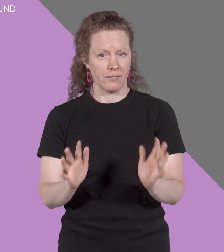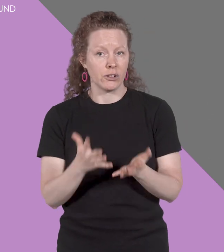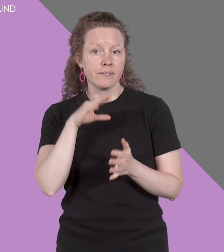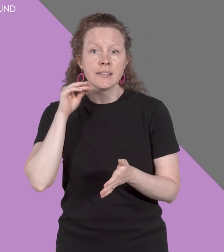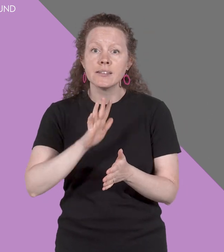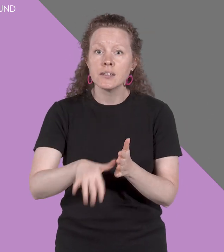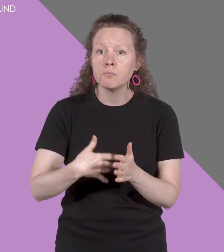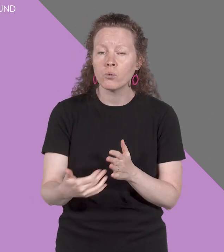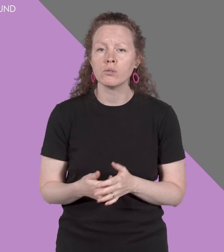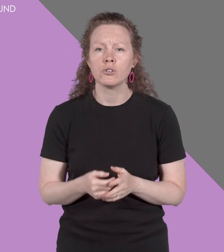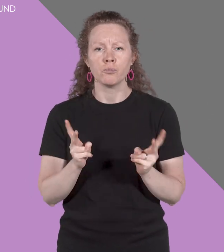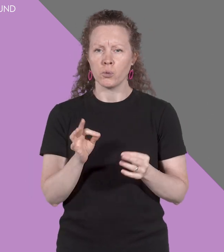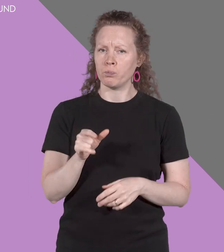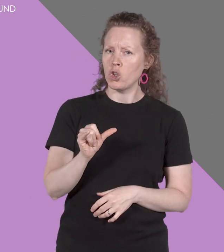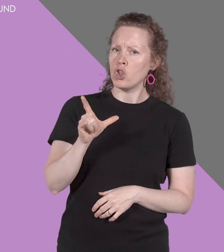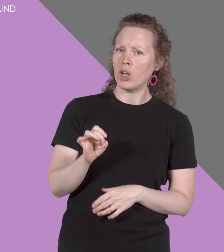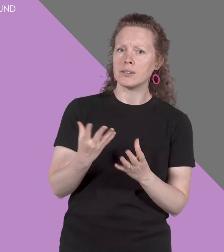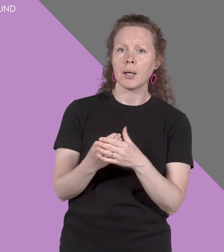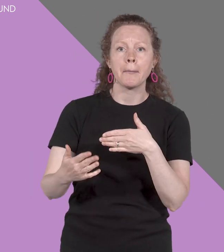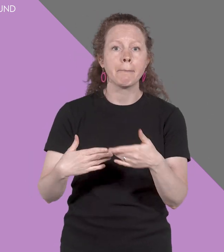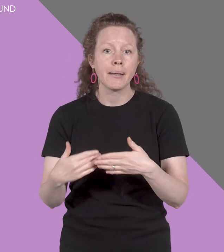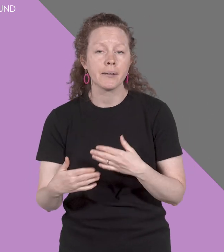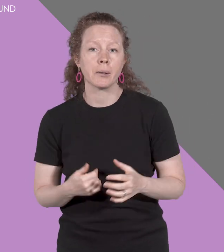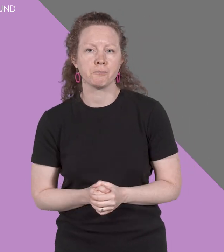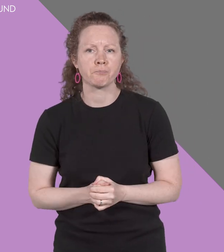revitaliseringen av det finlandssvenska teckenspråket och samarbetet med Yle.